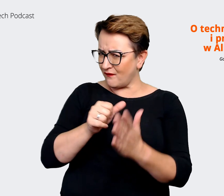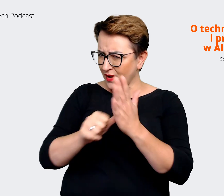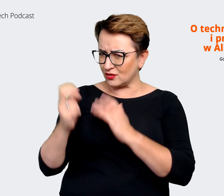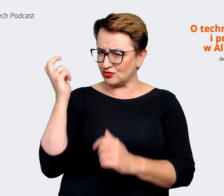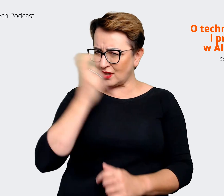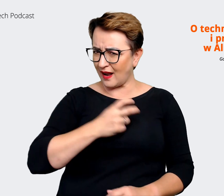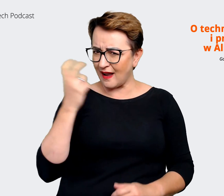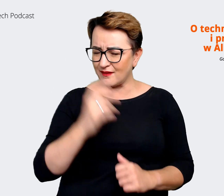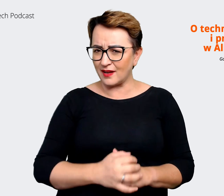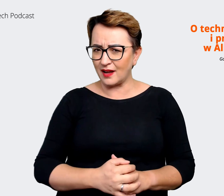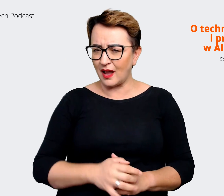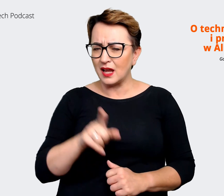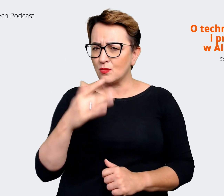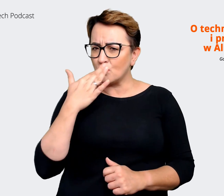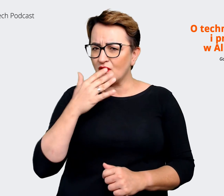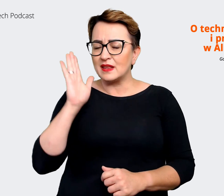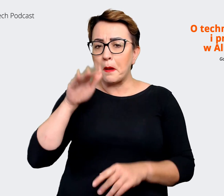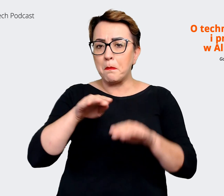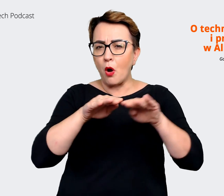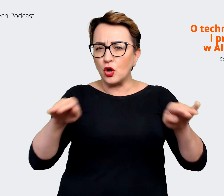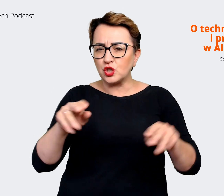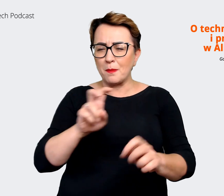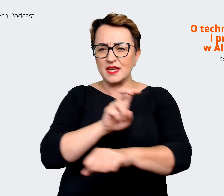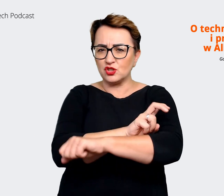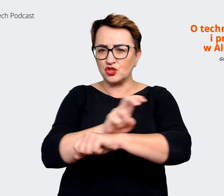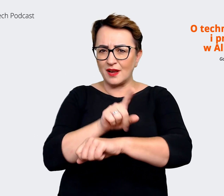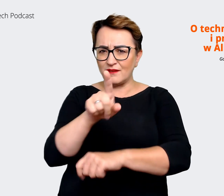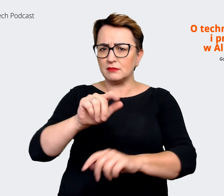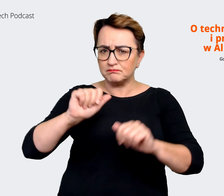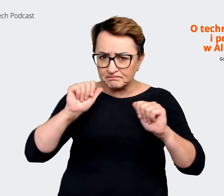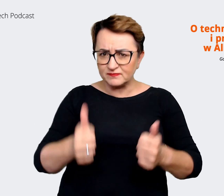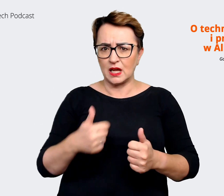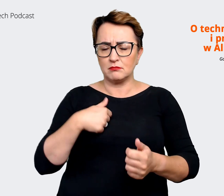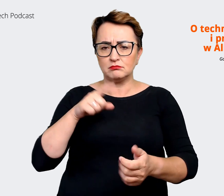że już na poziomie inżyniera jesteście w stanie zauważyć różne rzeczy. Czy to znaczy,